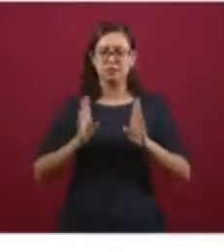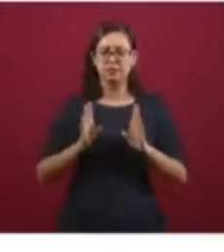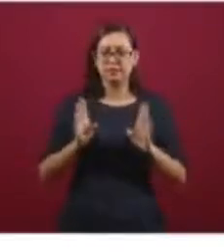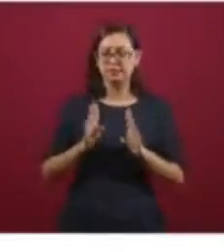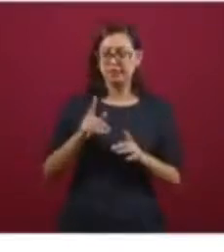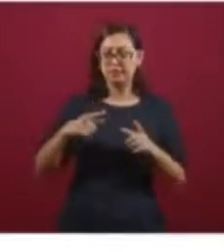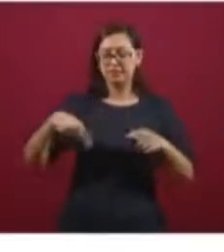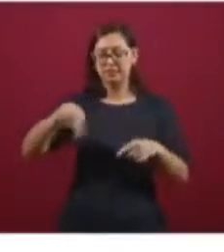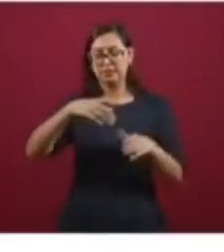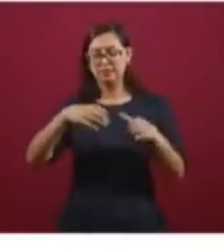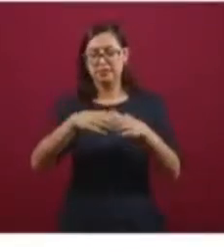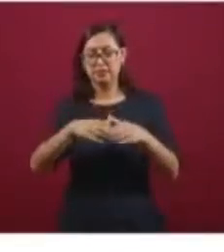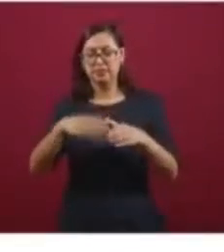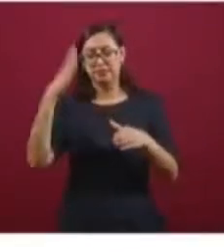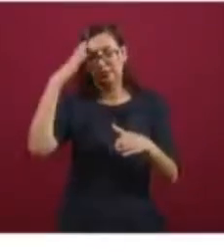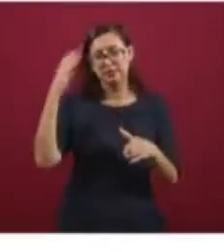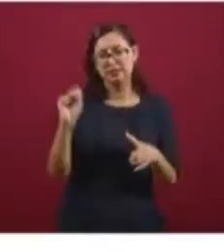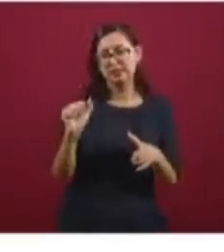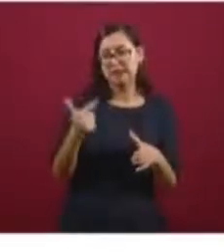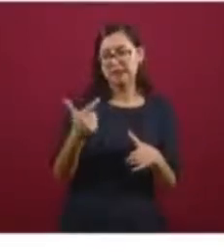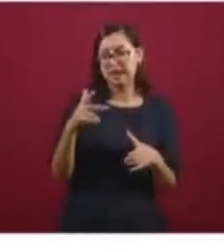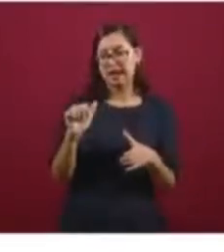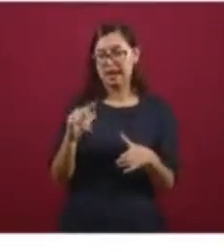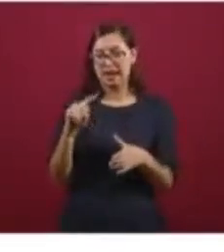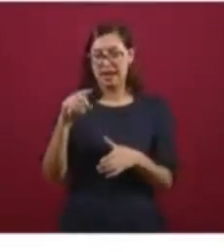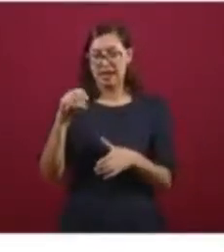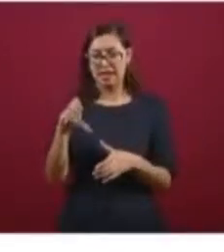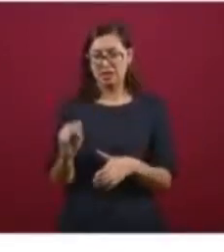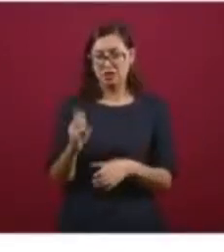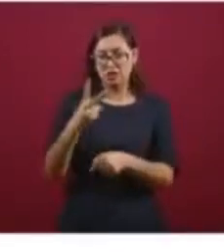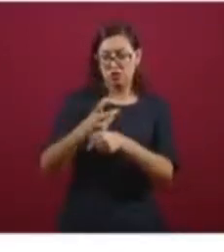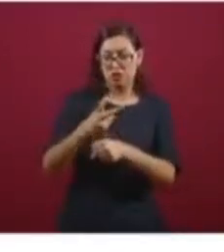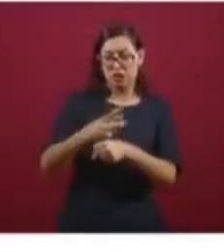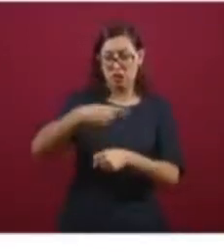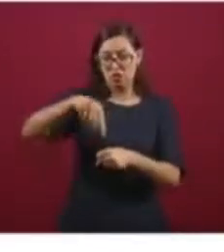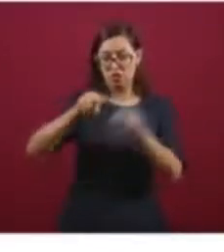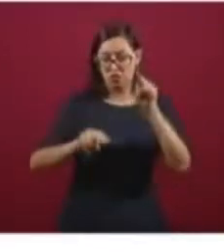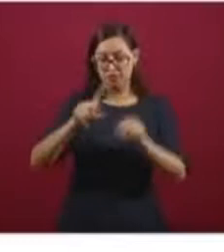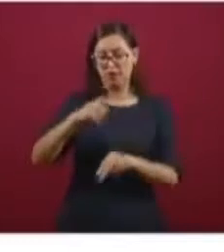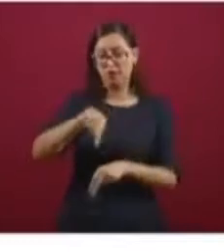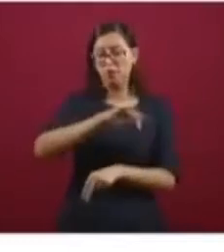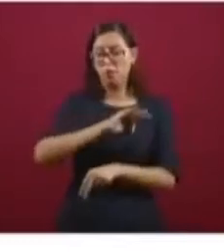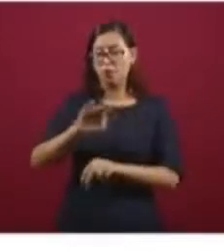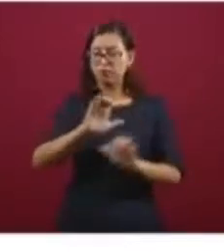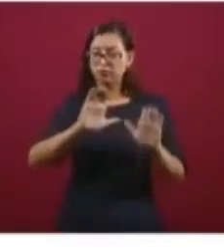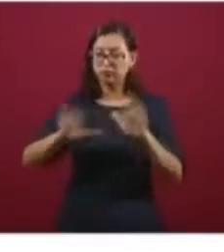el ingreso de 70 sargentos segundos de las armas y servicios de Policía Militar para,